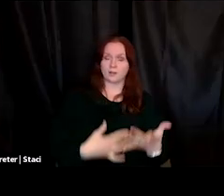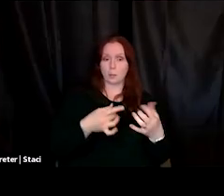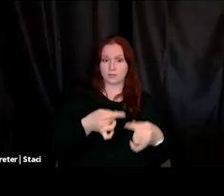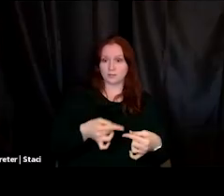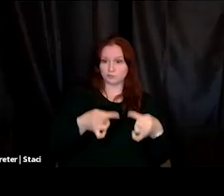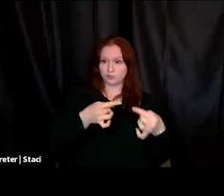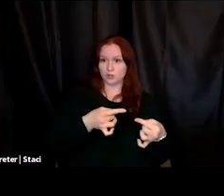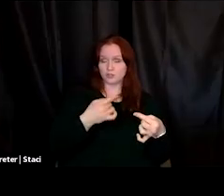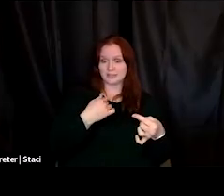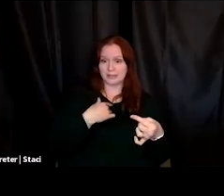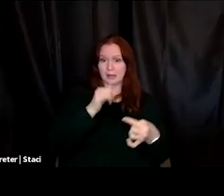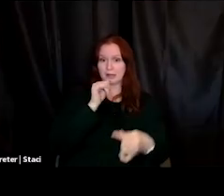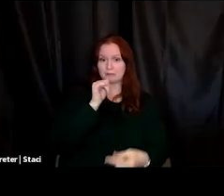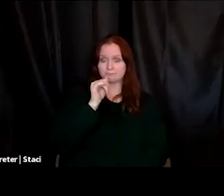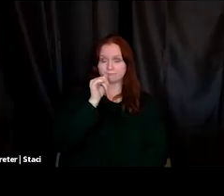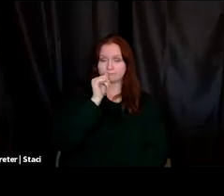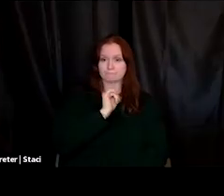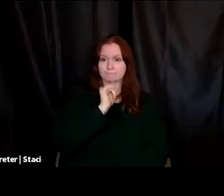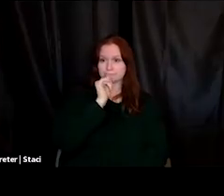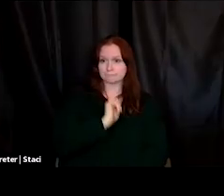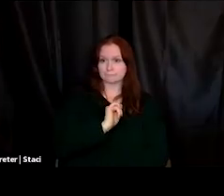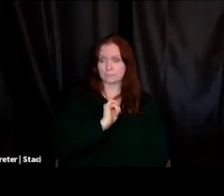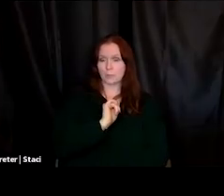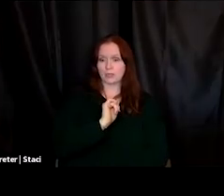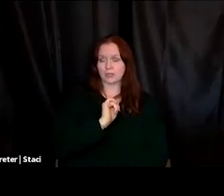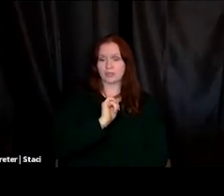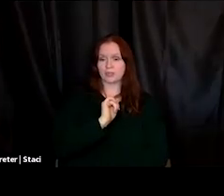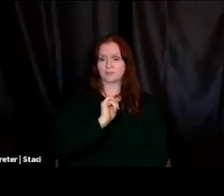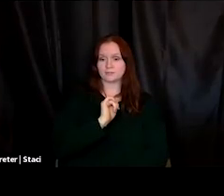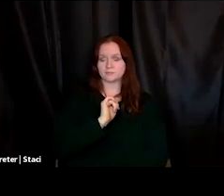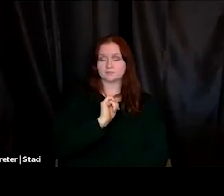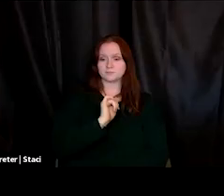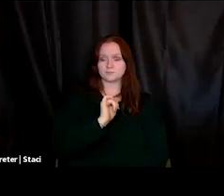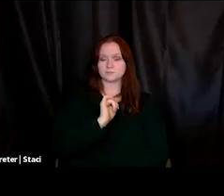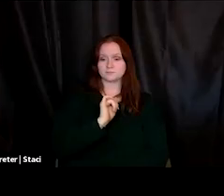obtener o incluso solo mantener documentos vitales, etc.